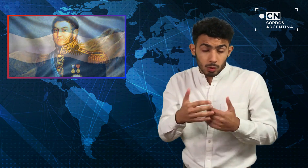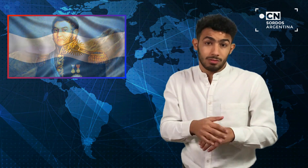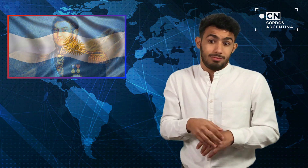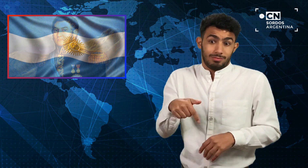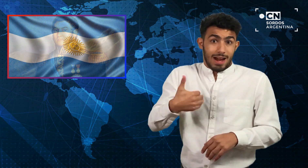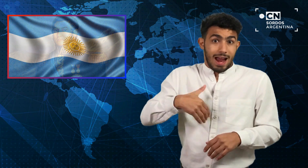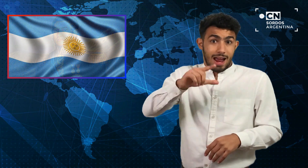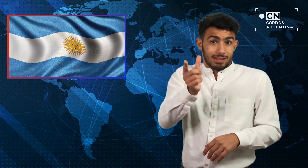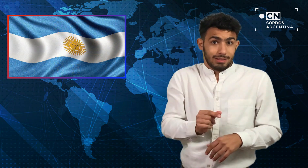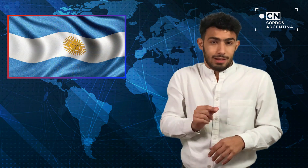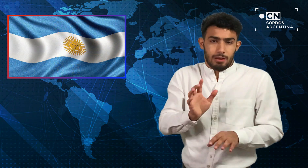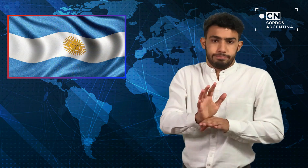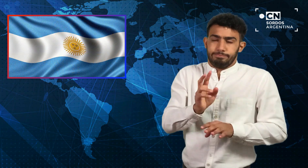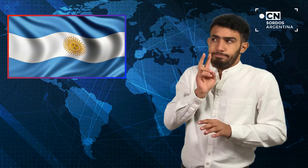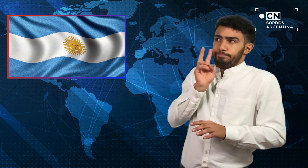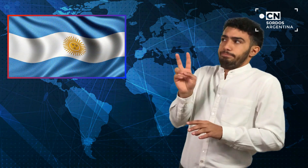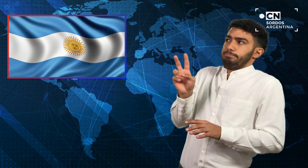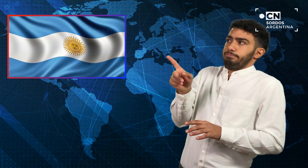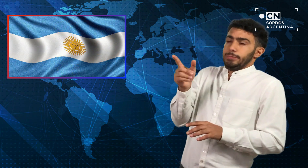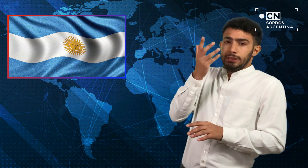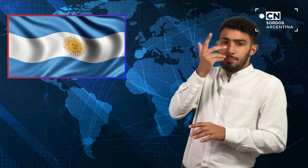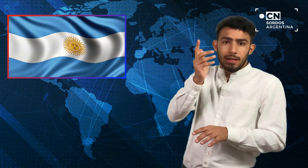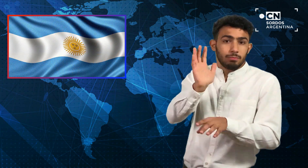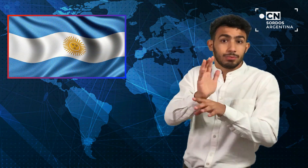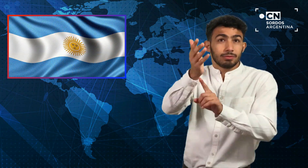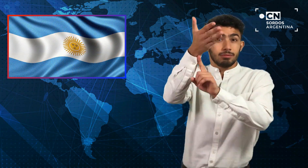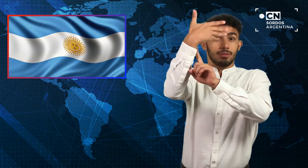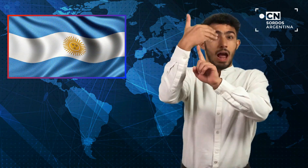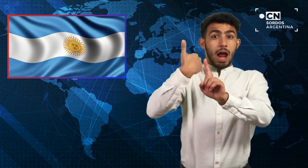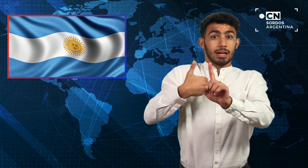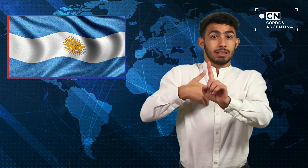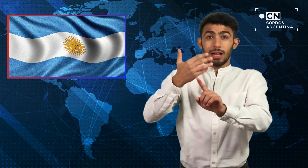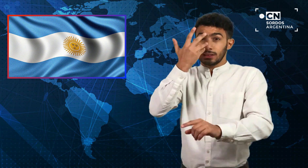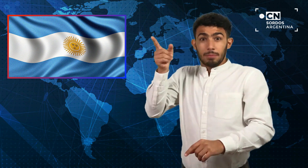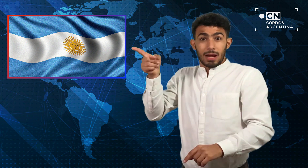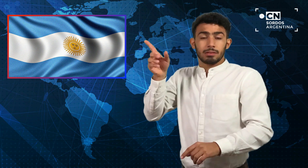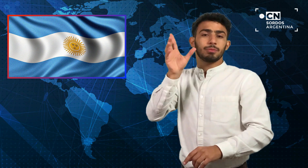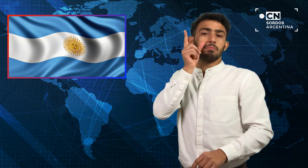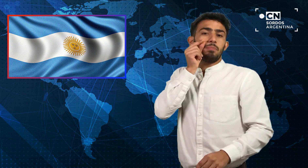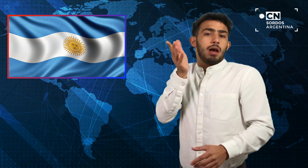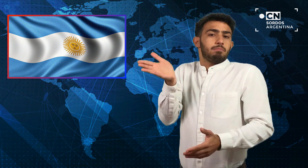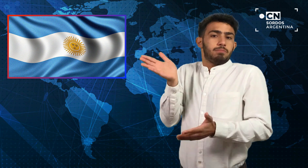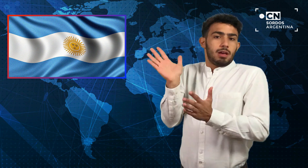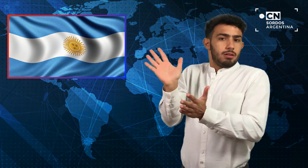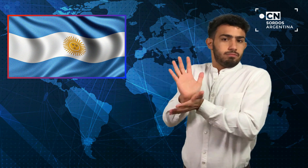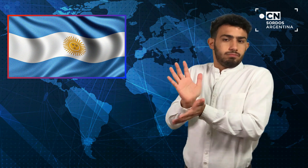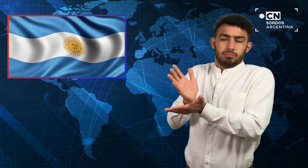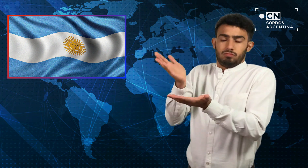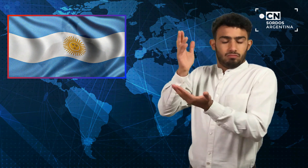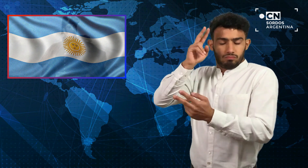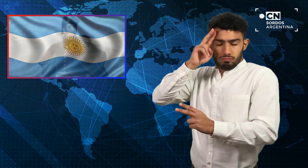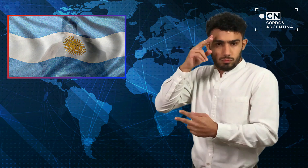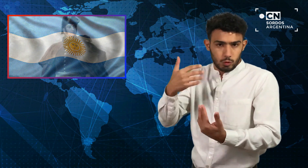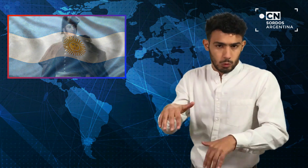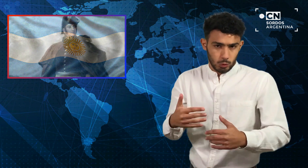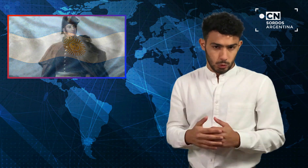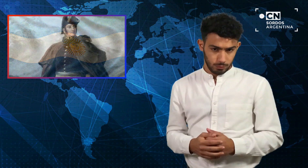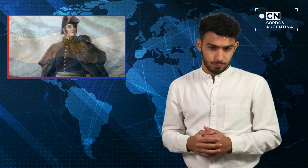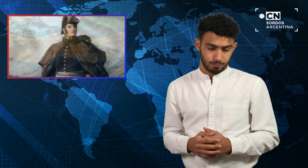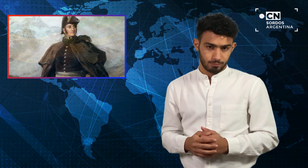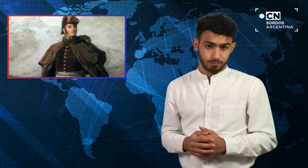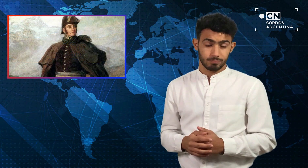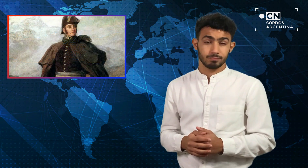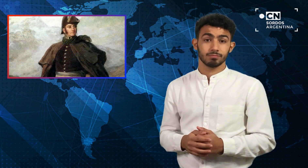es conocido en nuestro país como el "Padre de la patria".